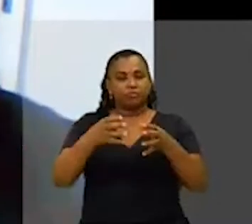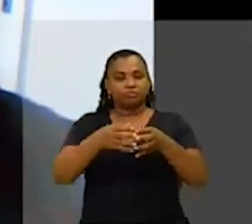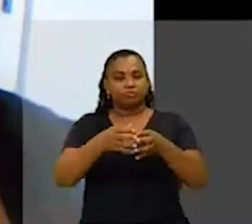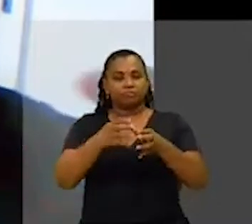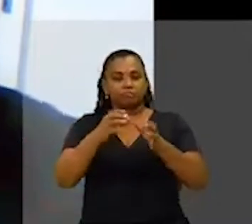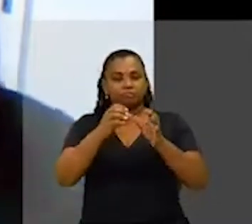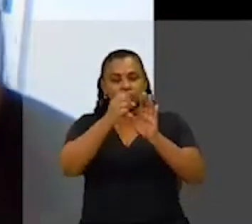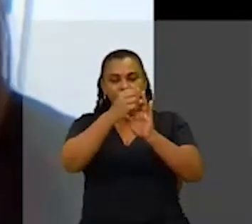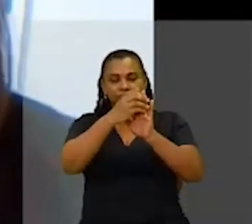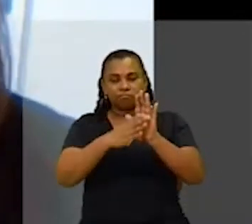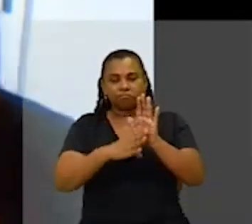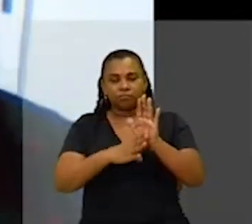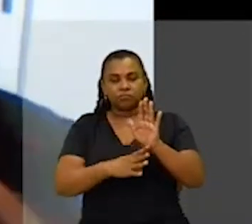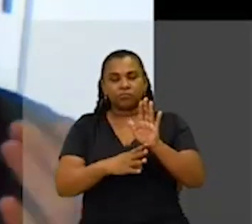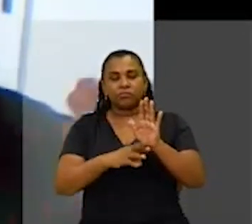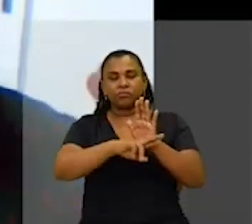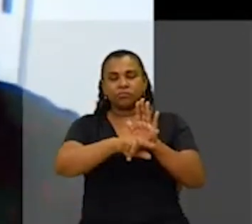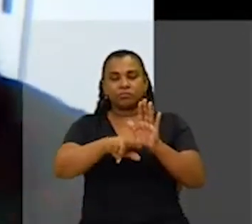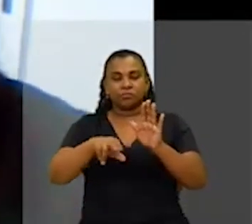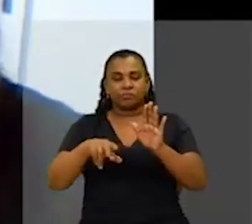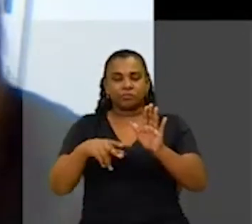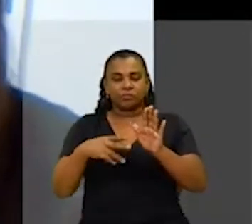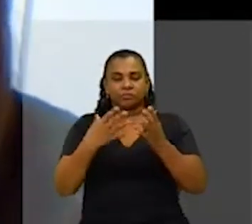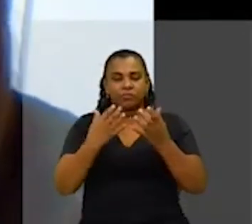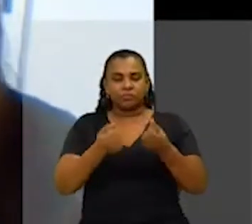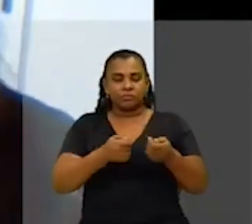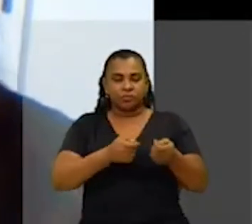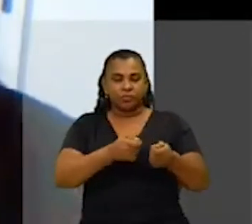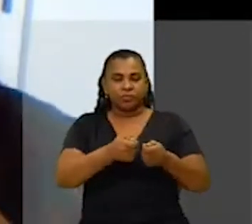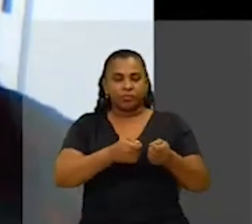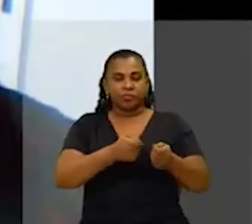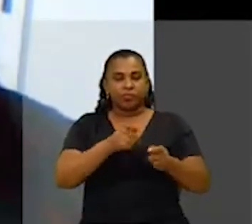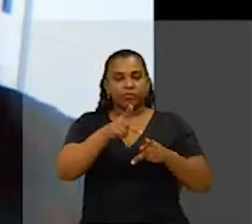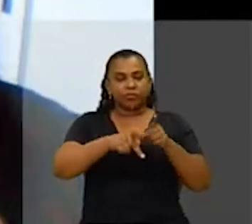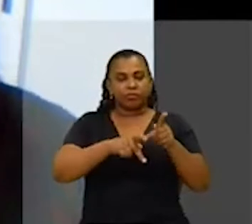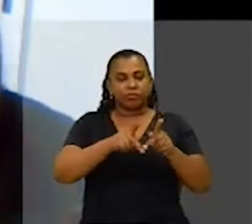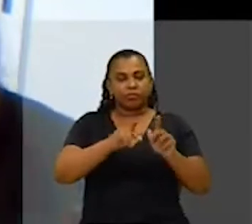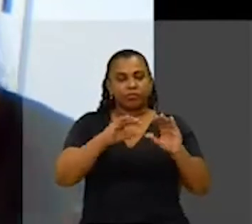a adoção de mecanismos de consulta Popular até o compromisso em torno de candidaturas